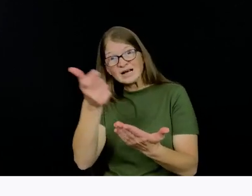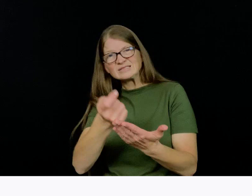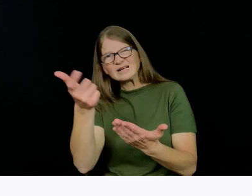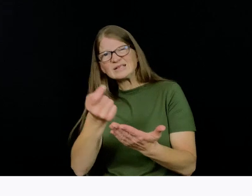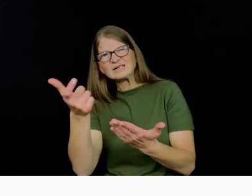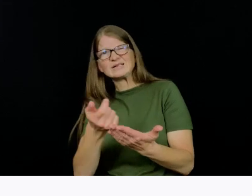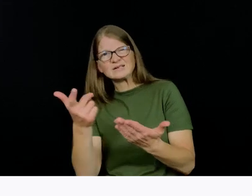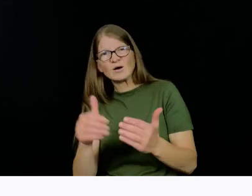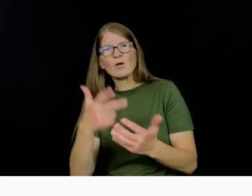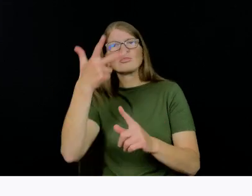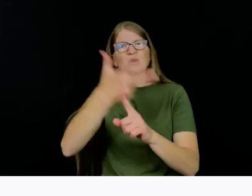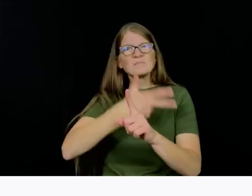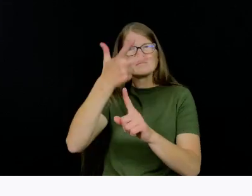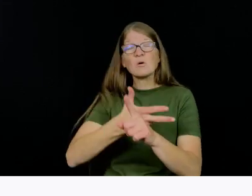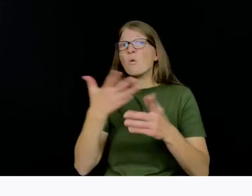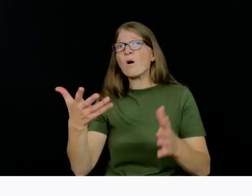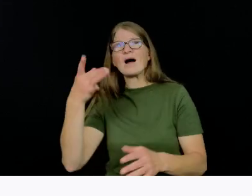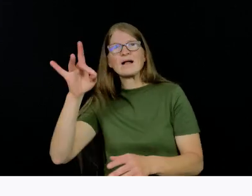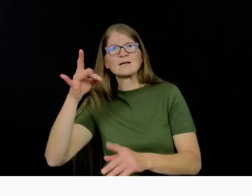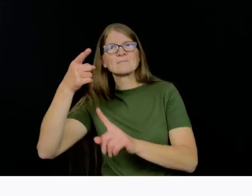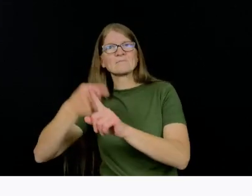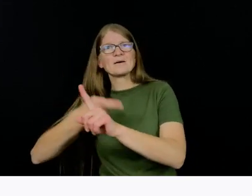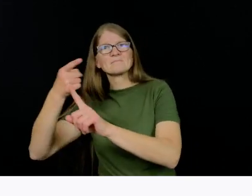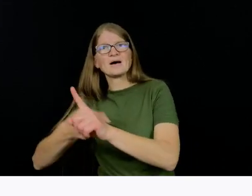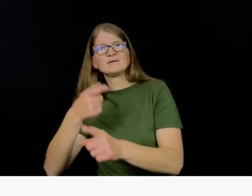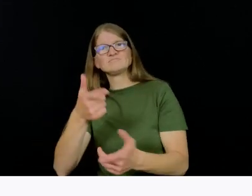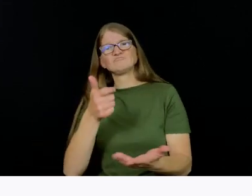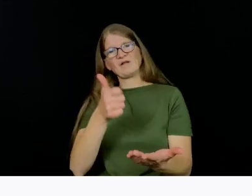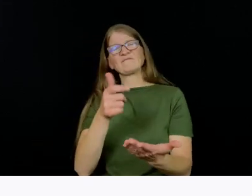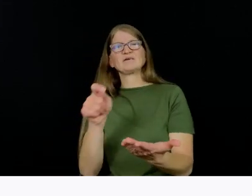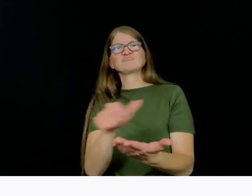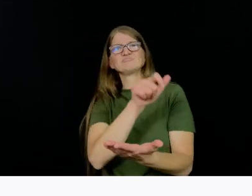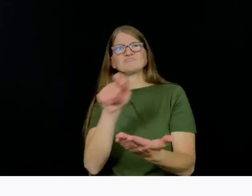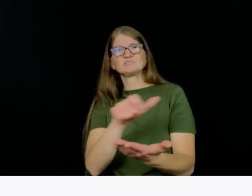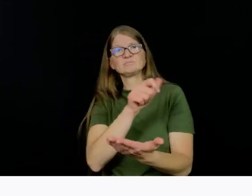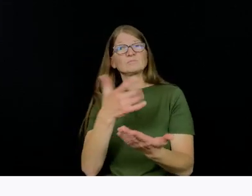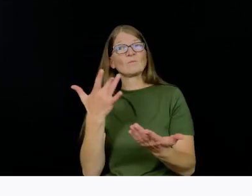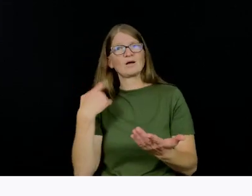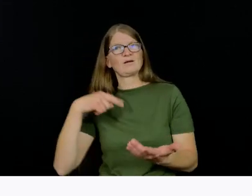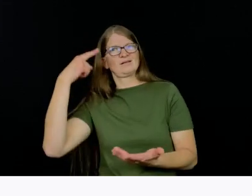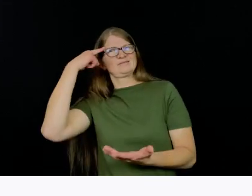بعد 3 أشهر أو 18 شهرًا نعتقد أن المنتجات يجب أن تحتفظ بمعلوماتكم